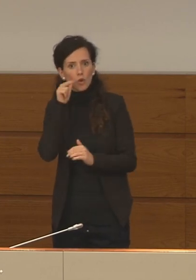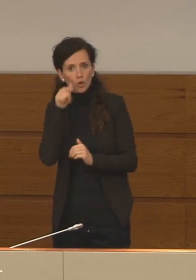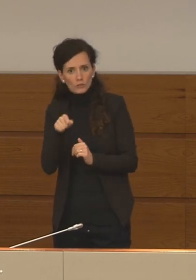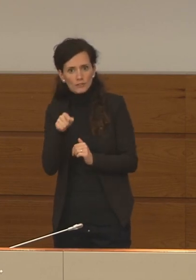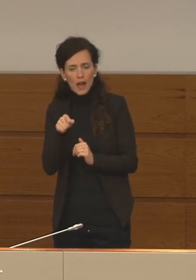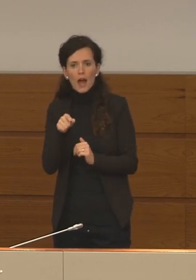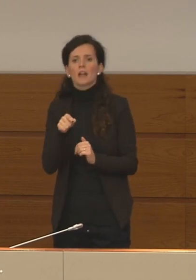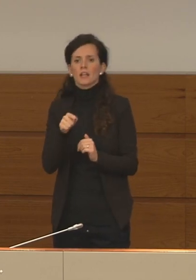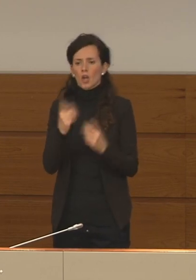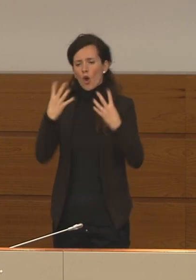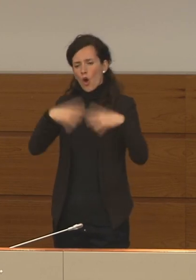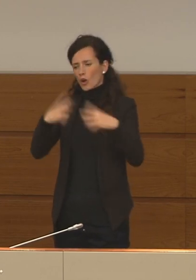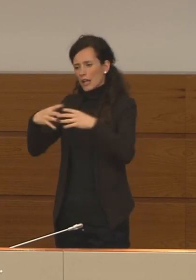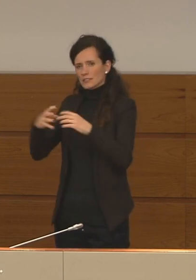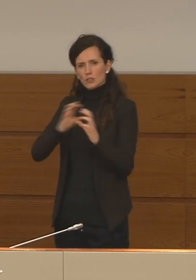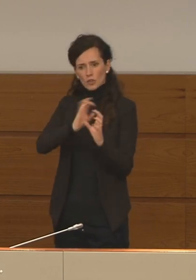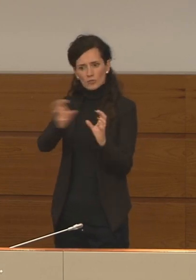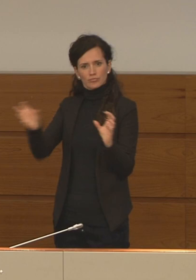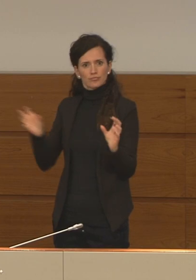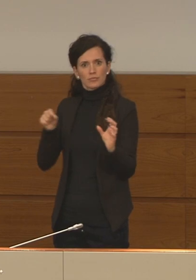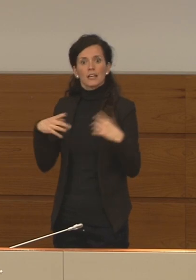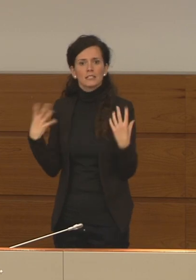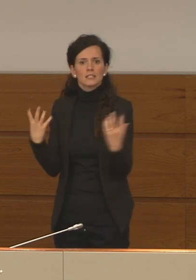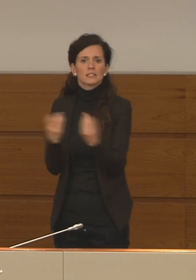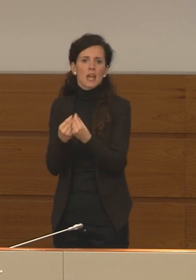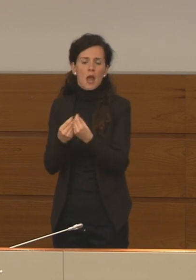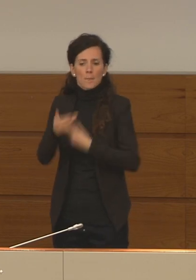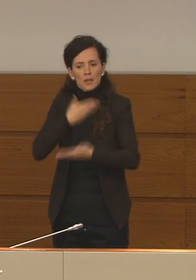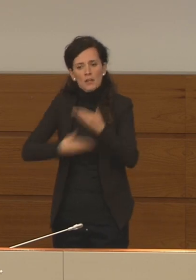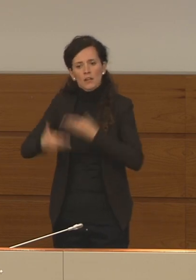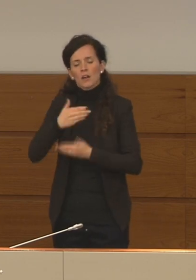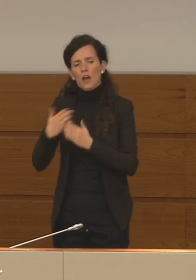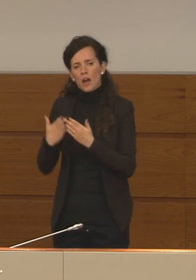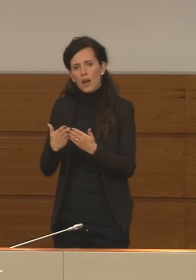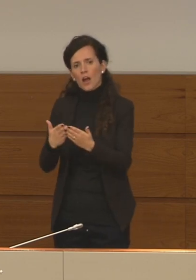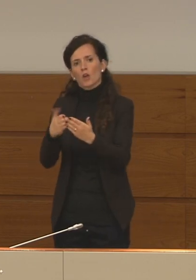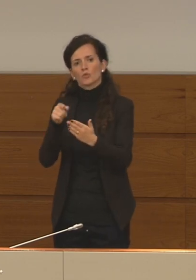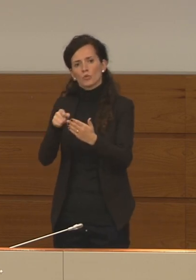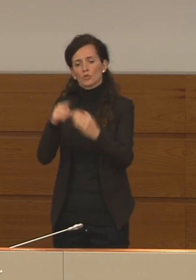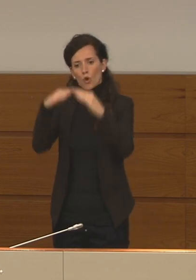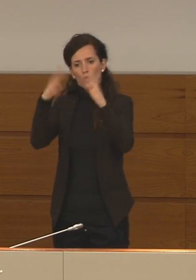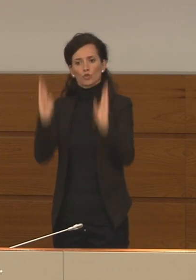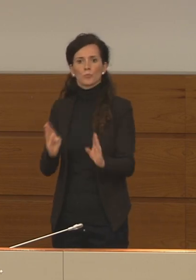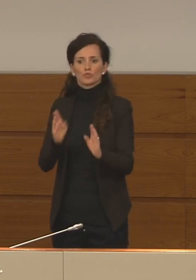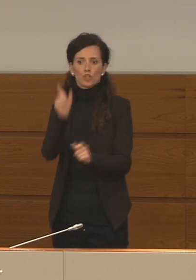organizzazioni che stanno dando supporto per l'assistenza domiciliare.